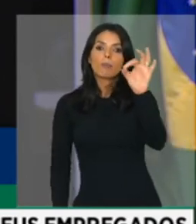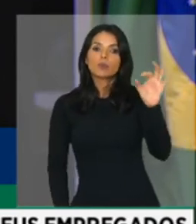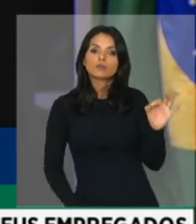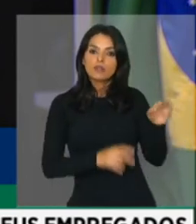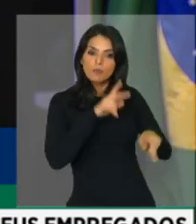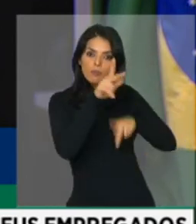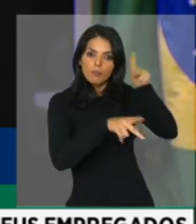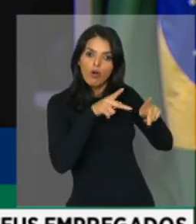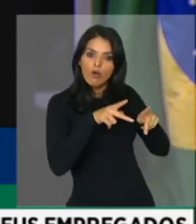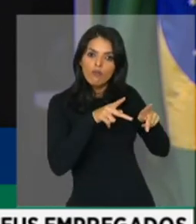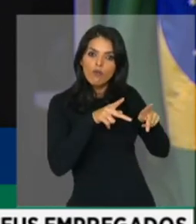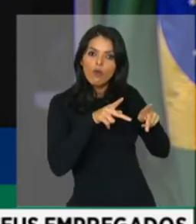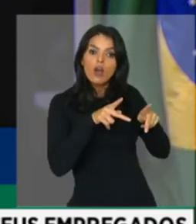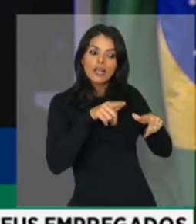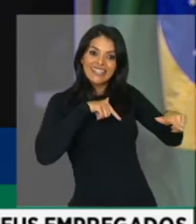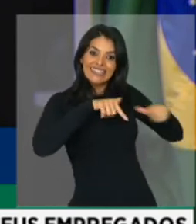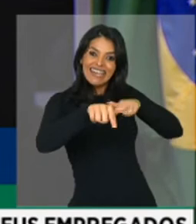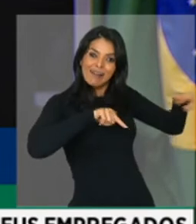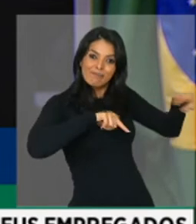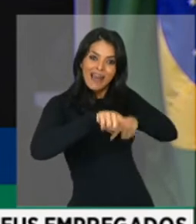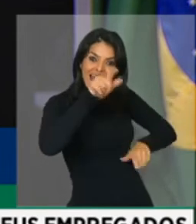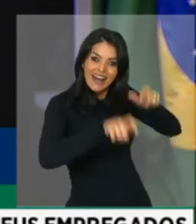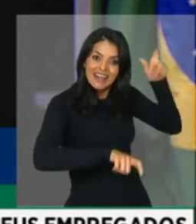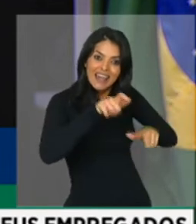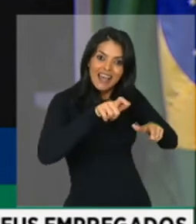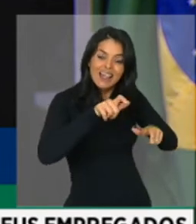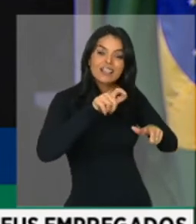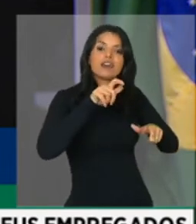TIVERMOS... 70% DA POPULAÇÃO ECONOMICAMENTE ATIVA IMUNIZADA... COM A VACINA NO